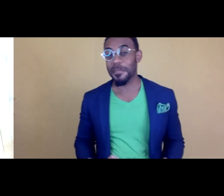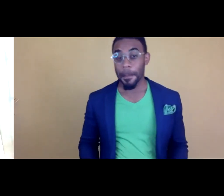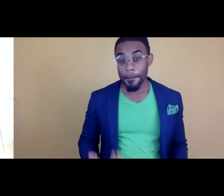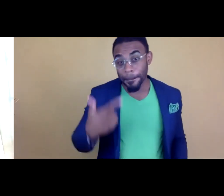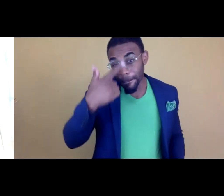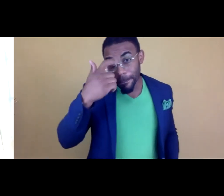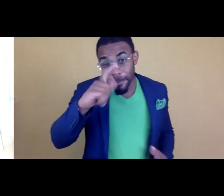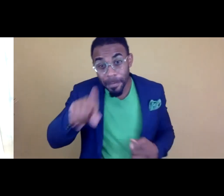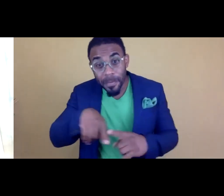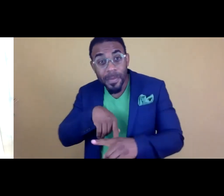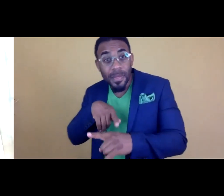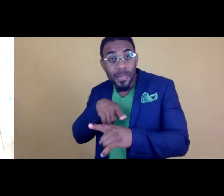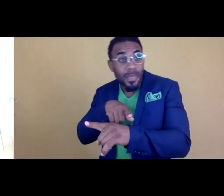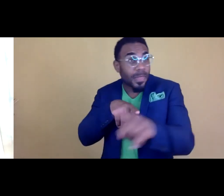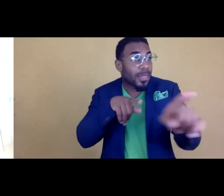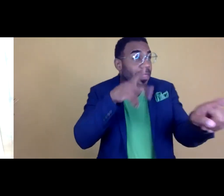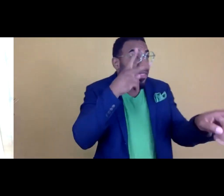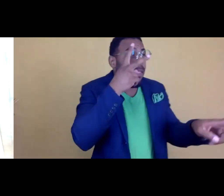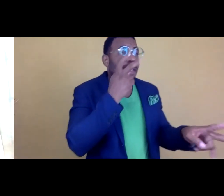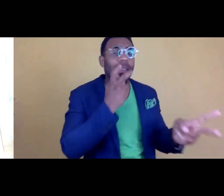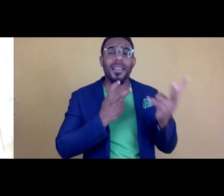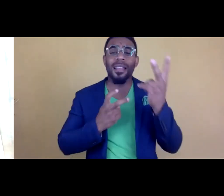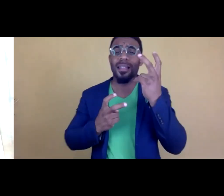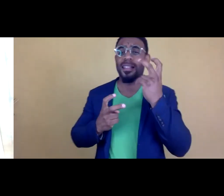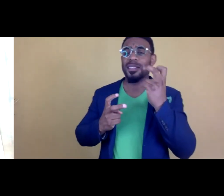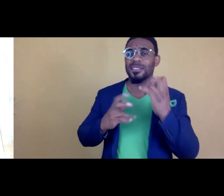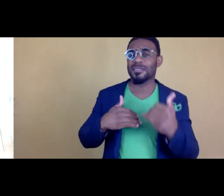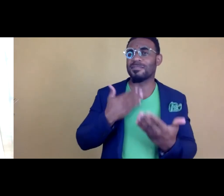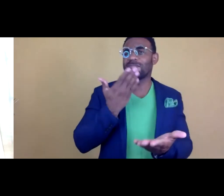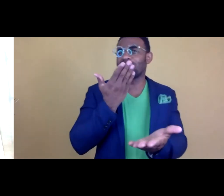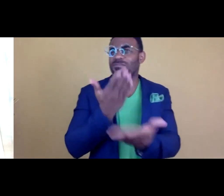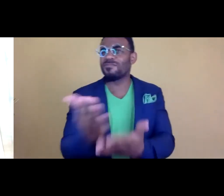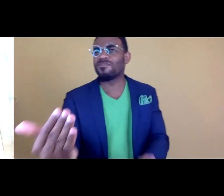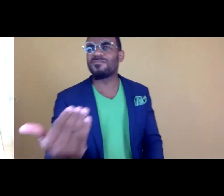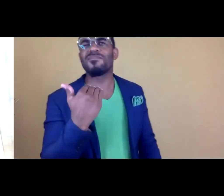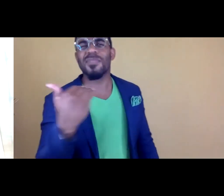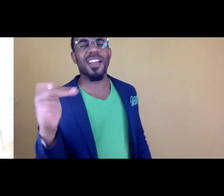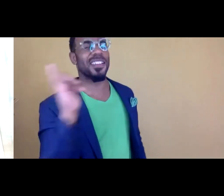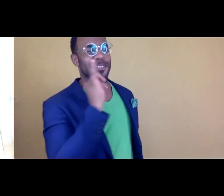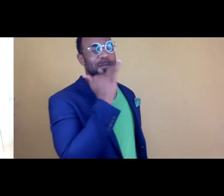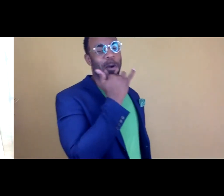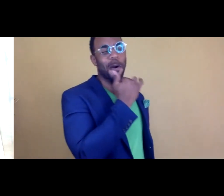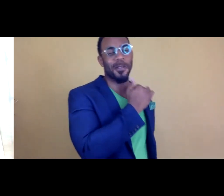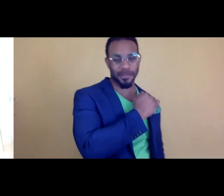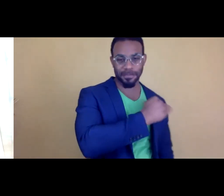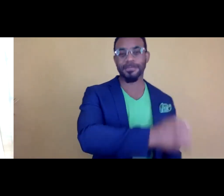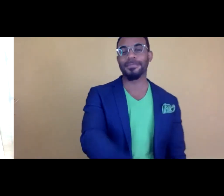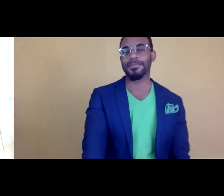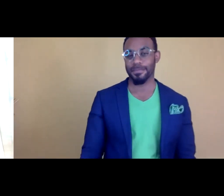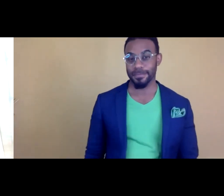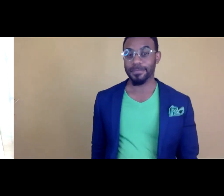Porque cuándo hay dudas, Siempre los pruebo mal.